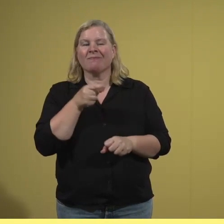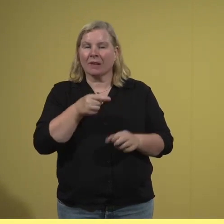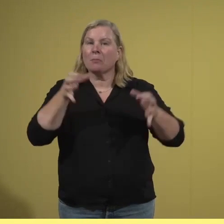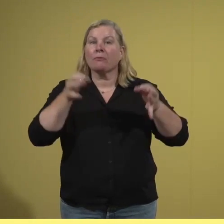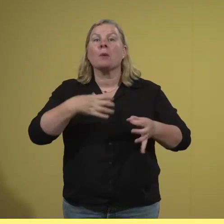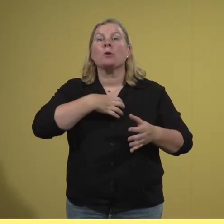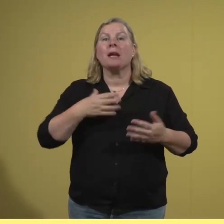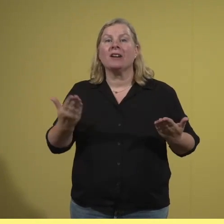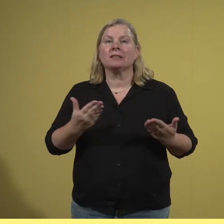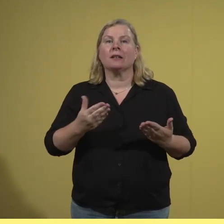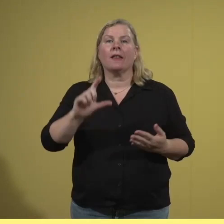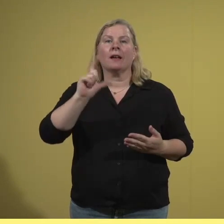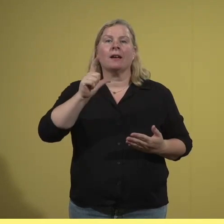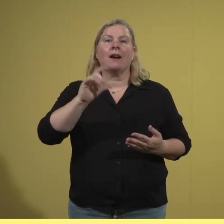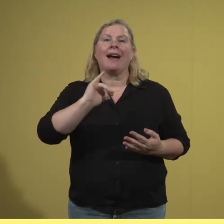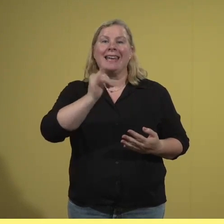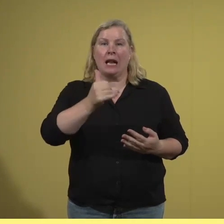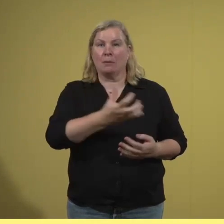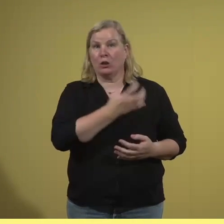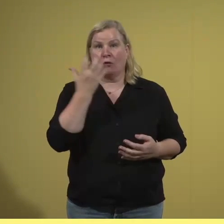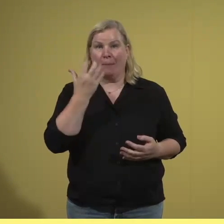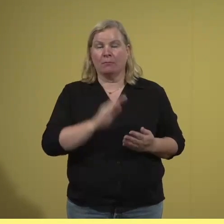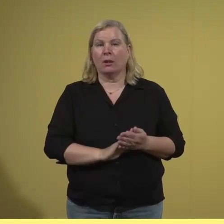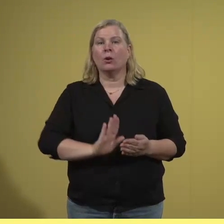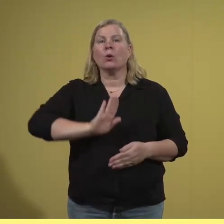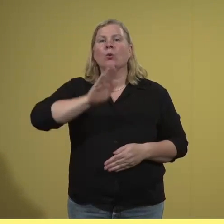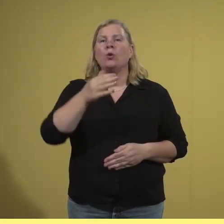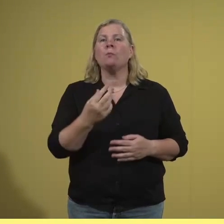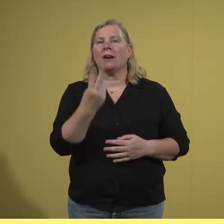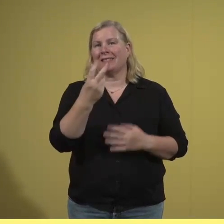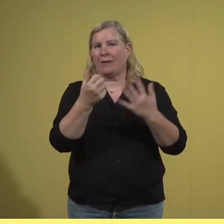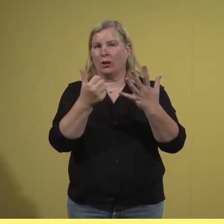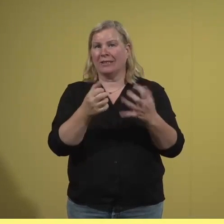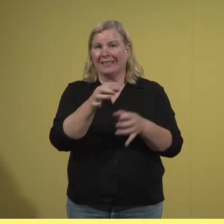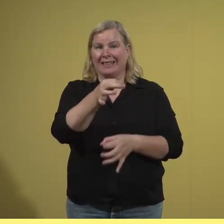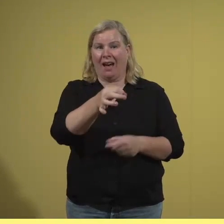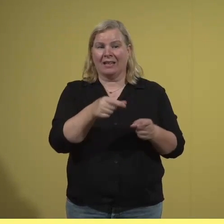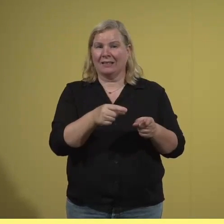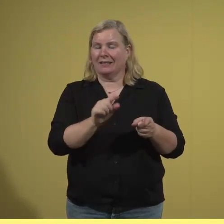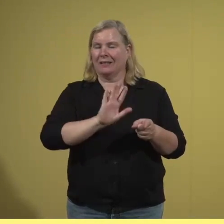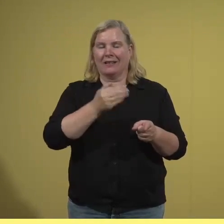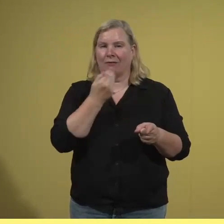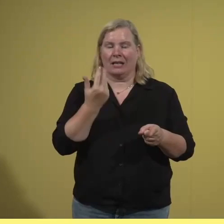da ist eben oft der Punkt, dass das Eigelb zu warm wird. Über 61, 62 Grad darf das Eigelb nicht werden.